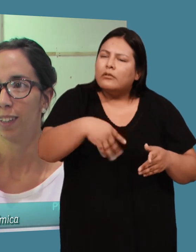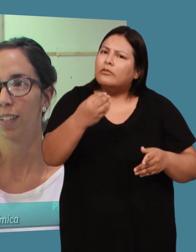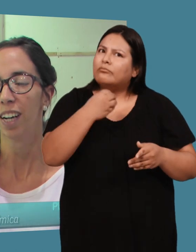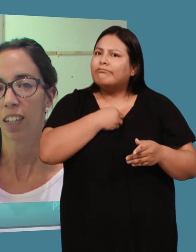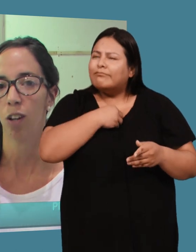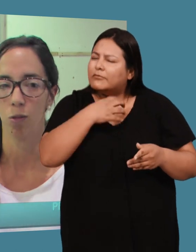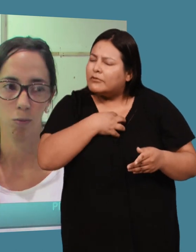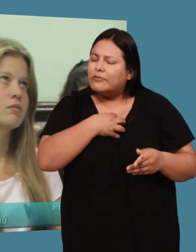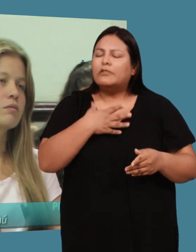que estén tranquilos.